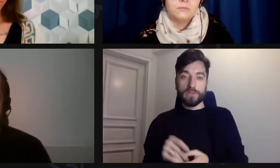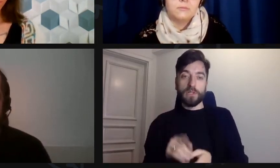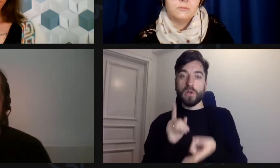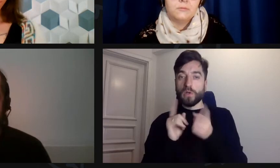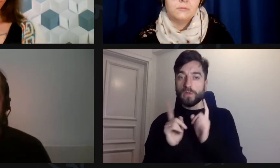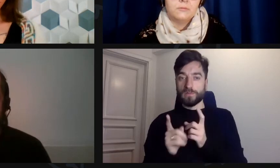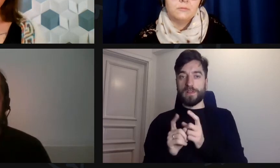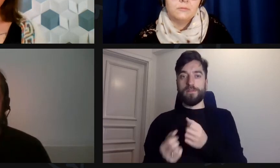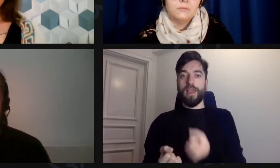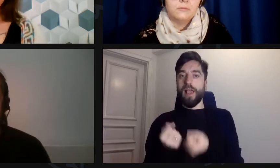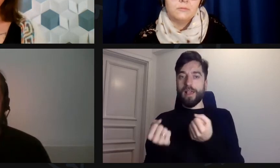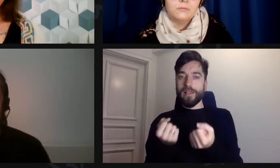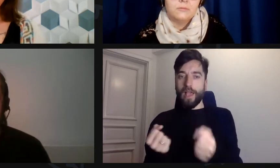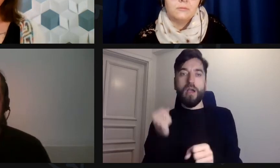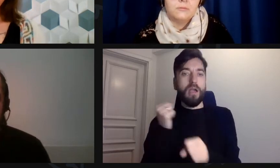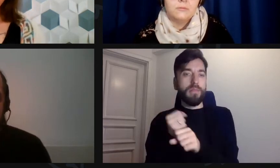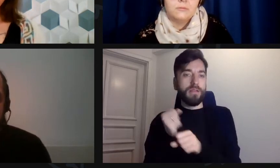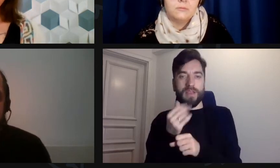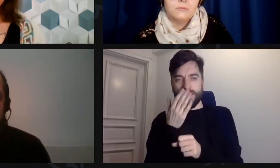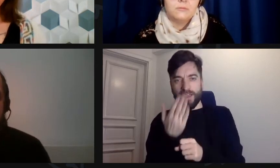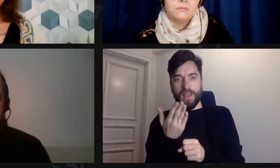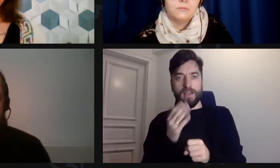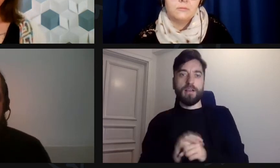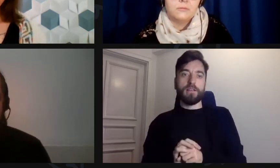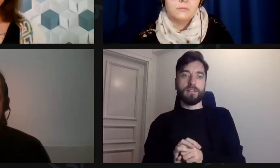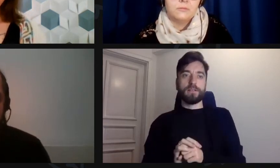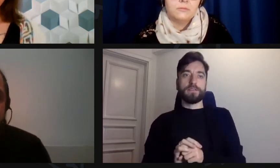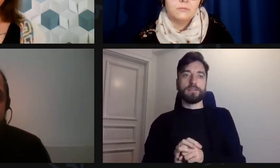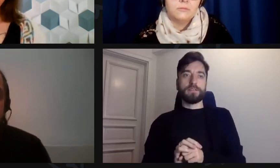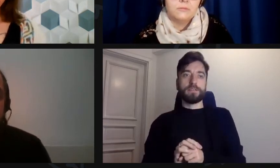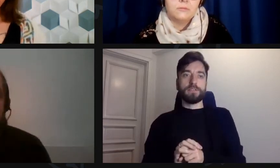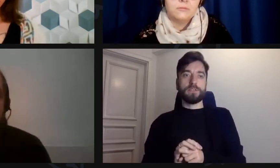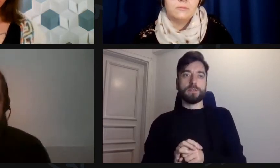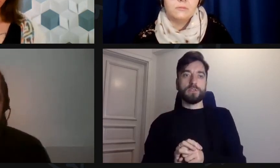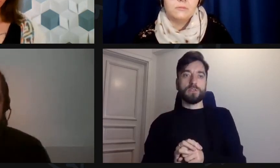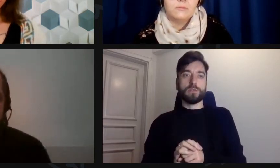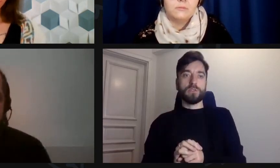Jakby trenerzy pracują z dzieciakami, wielu rzeczy bym nie zaakceptował.